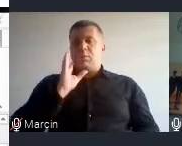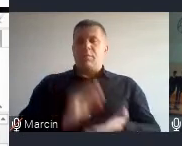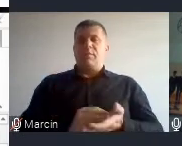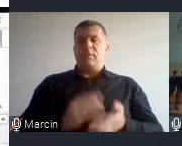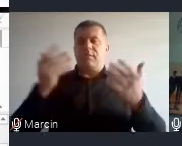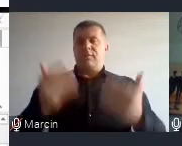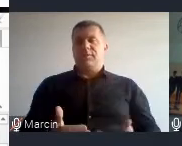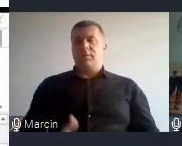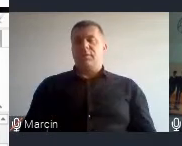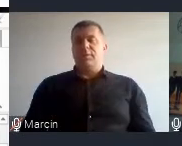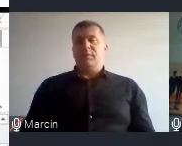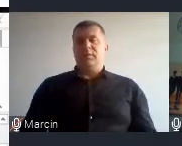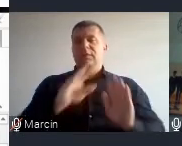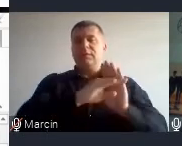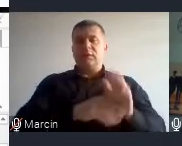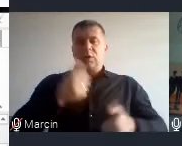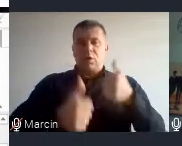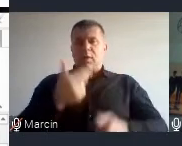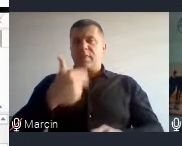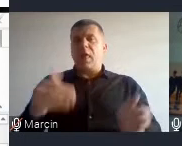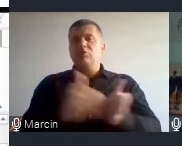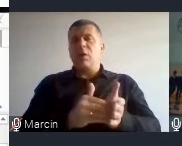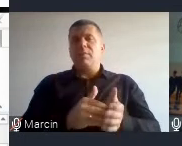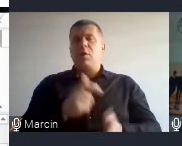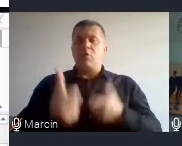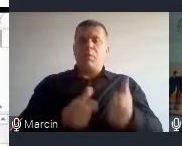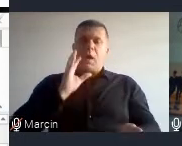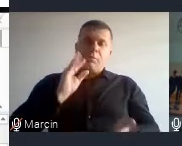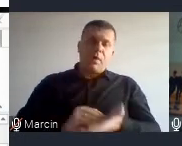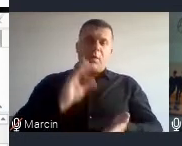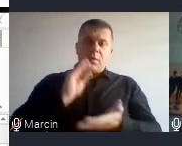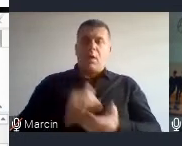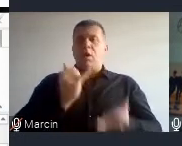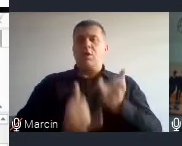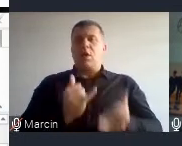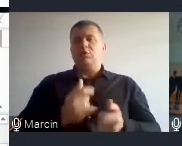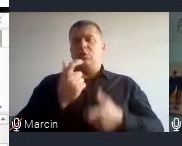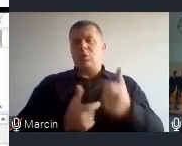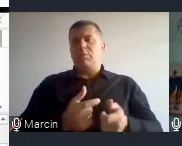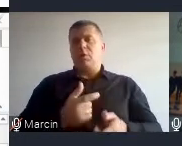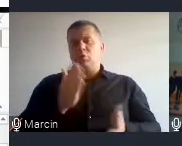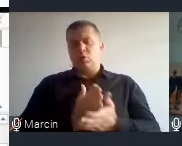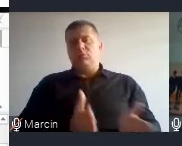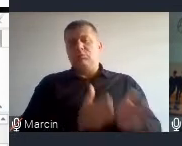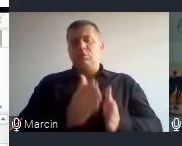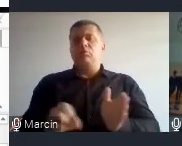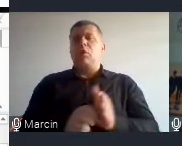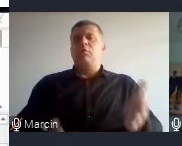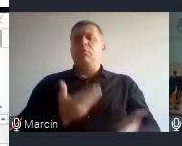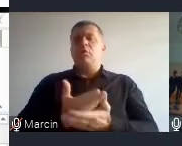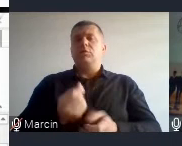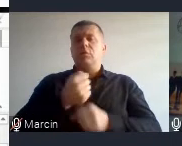W zasadzie konkurencyjności nie trzeba szacować ponownie, jeśli dokonano szacowania na potrzeby przygotowania wniosku o dofinansowanie.